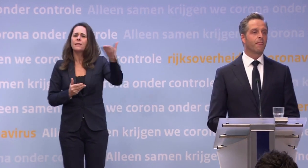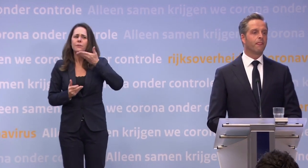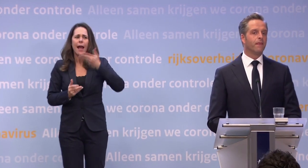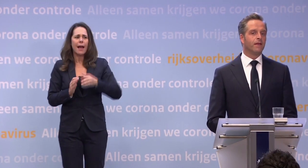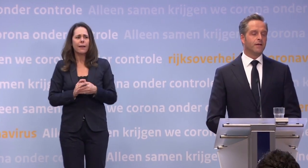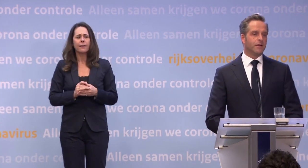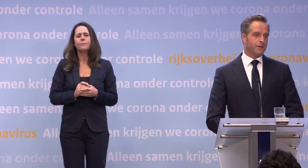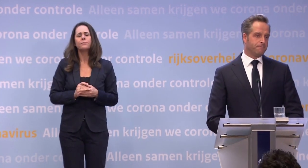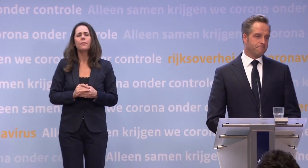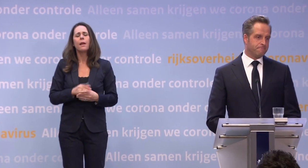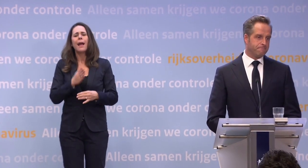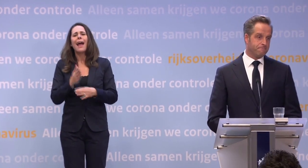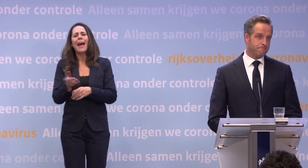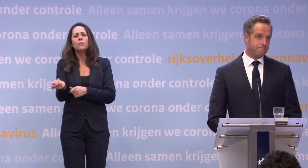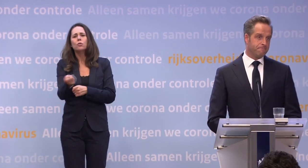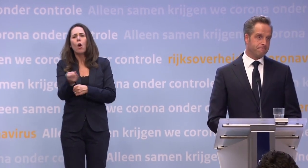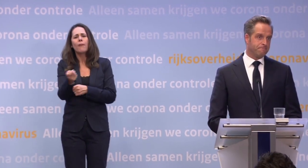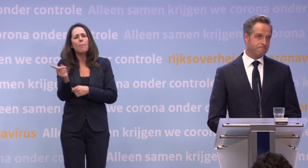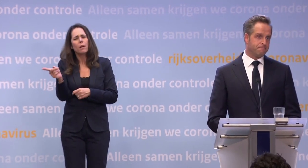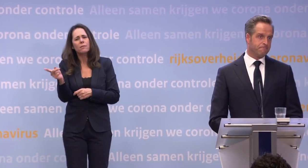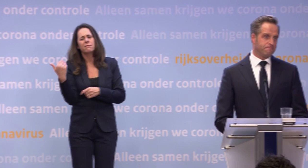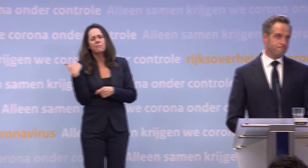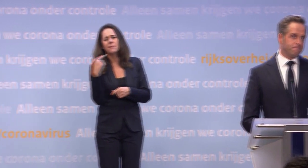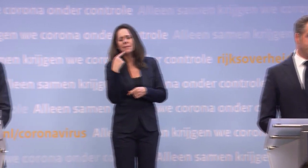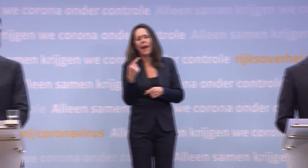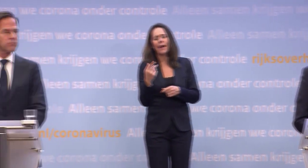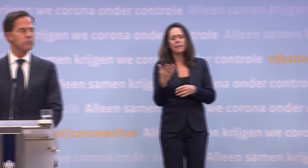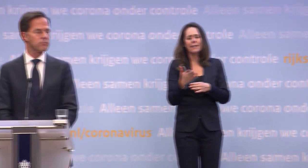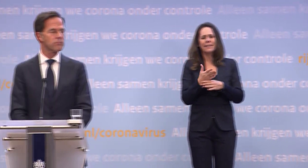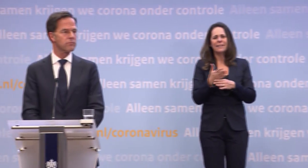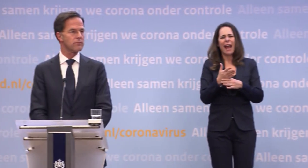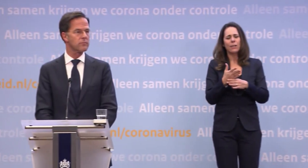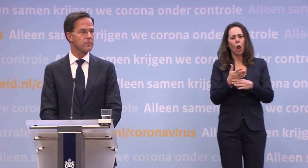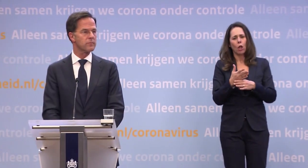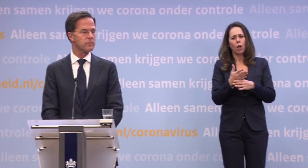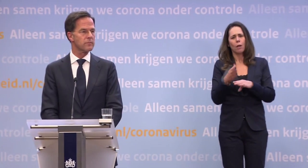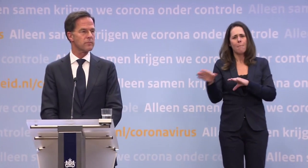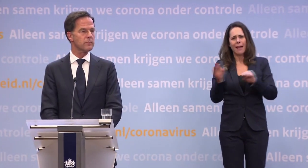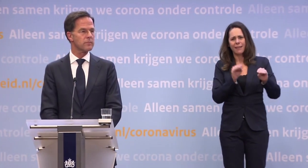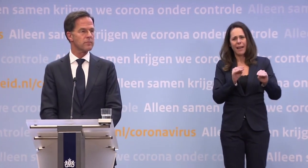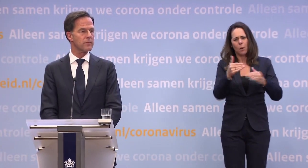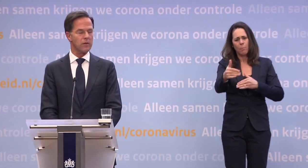Eind november kwam u ook met een tijdelijke verzwaring... ...het pakket van twee weken. -Ja.